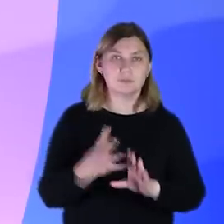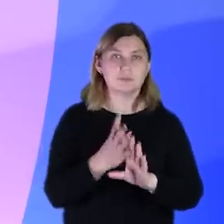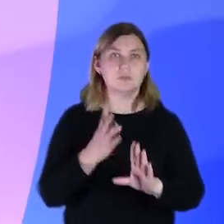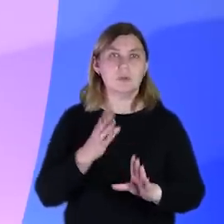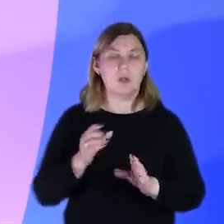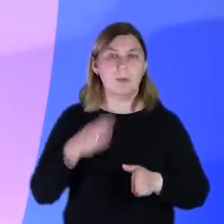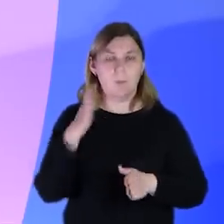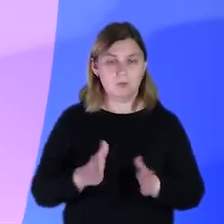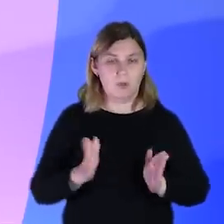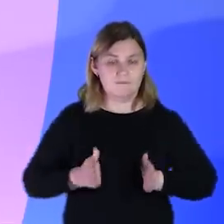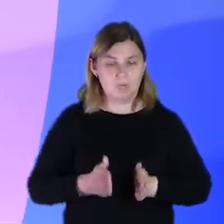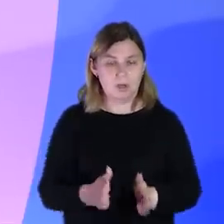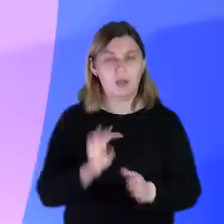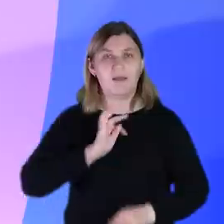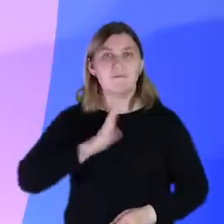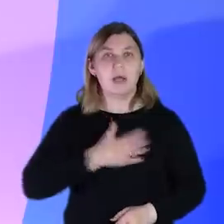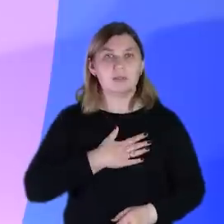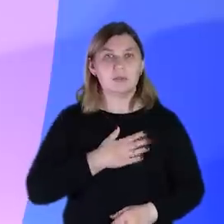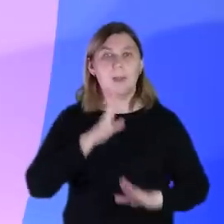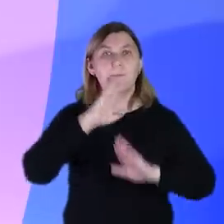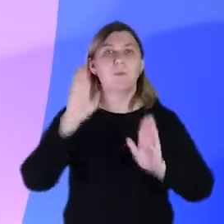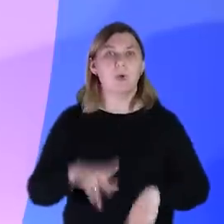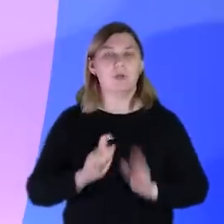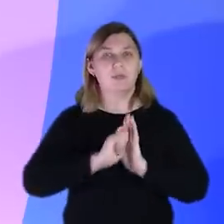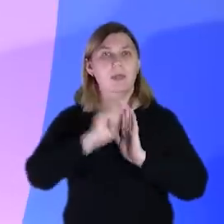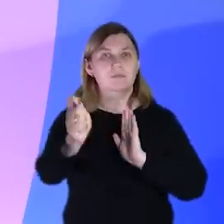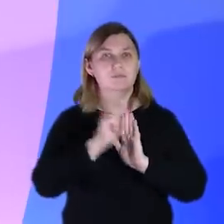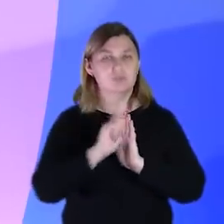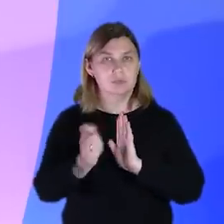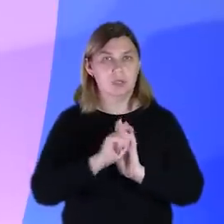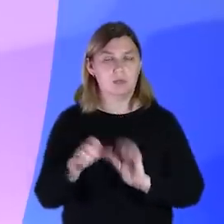wąskotorowa, to właściciele tych kolejek zezwalali na przejazdy do granicy,